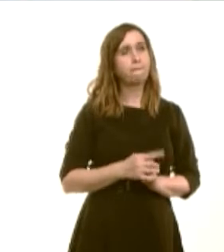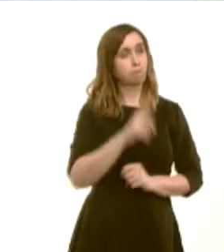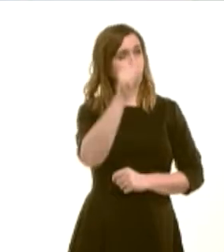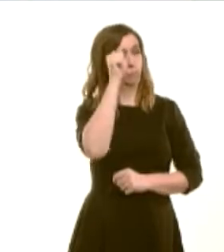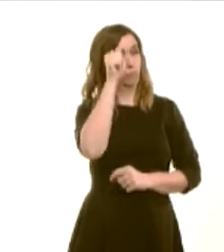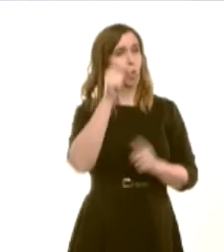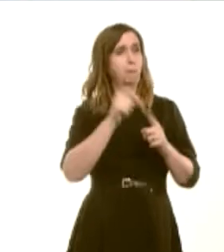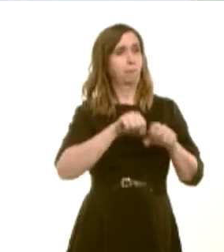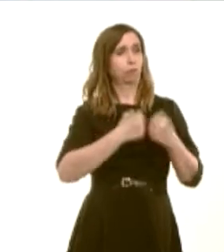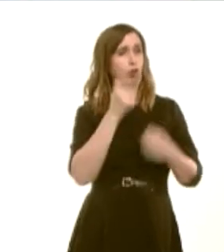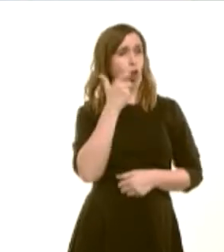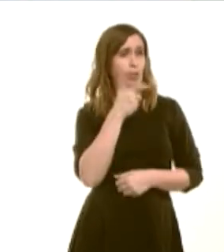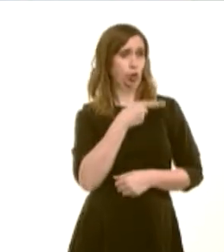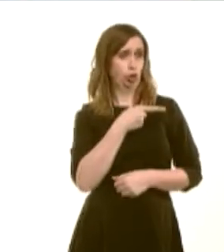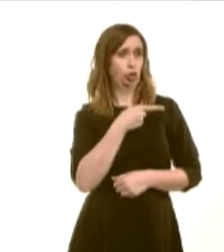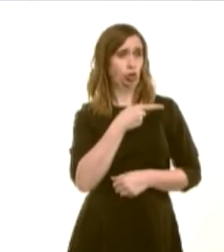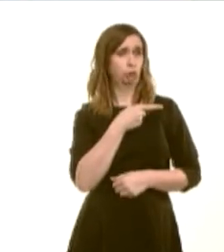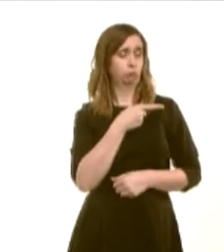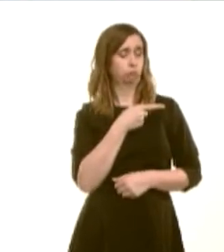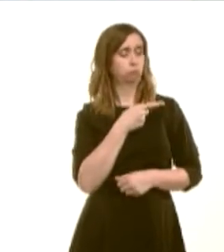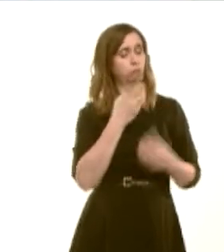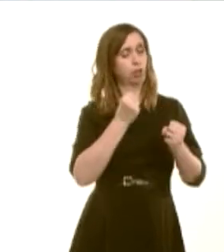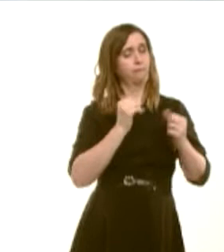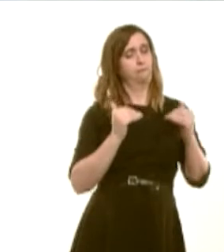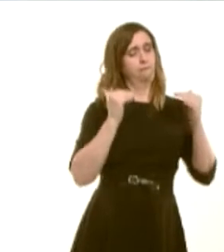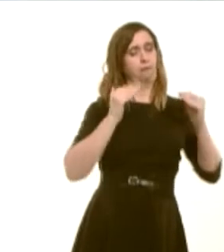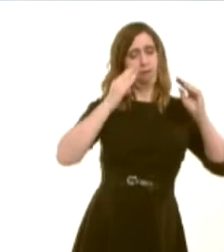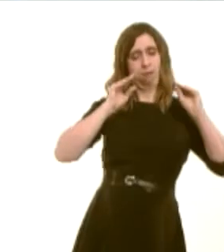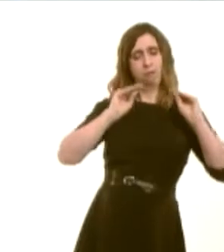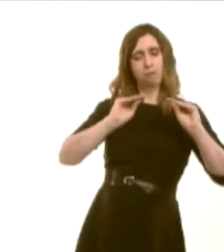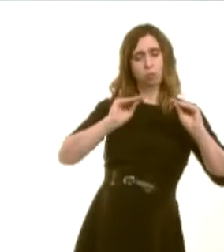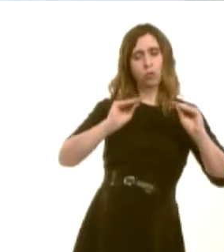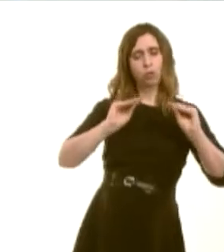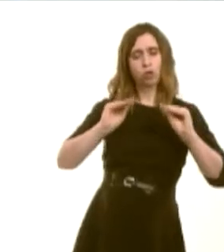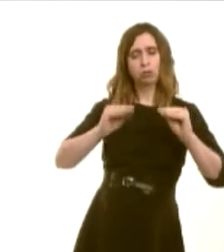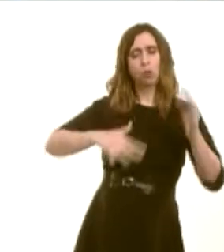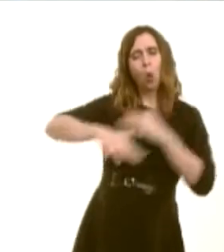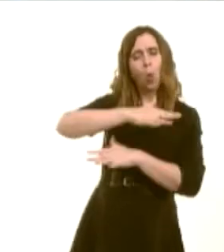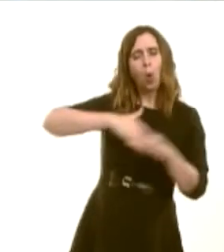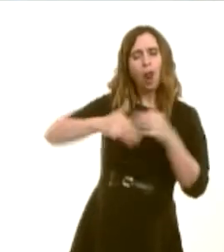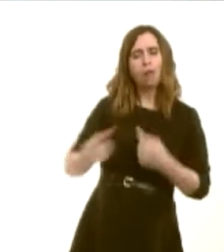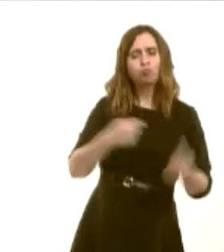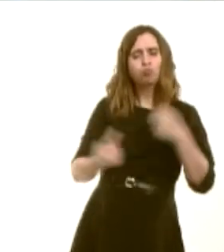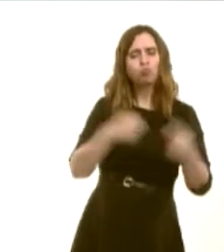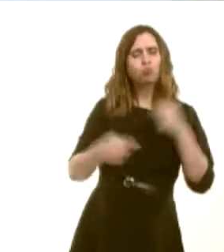cyrsiau addysg uwch i bobl leol, sydd yn bwysig i economi sir Benfro. Yn sgil purfa olew Murco